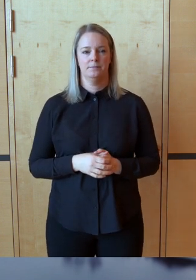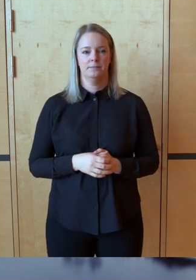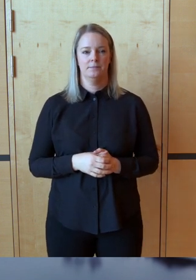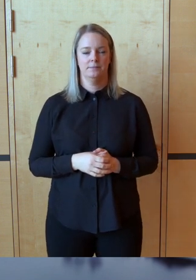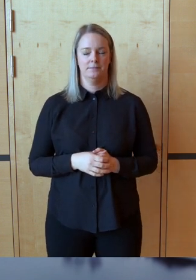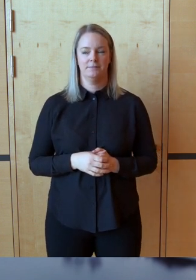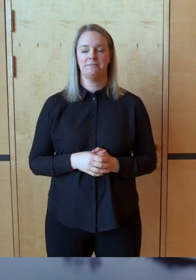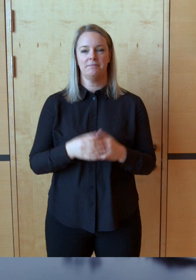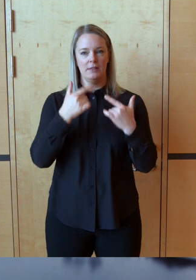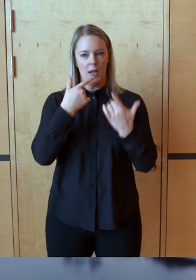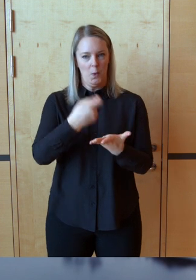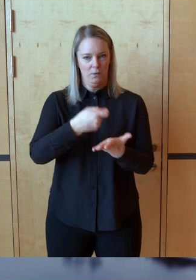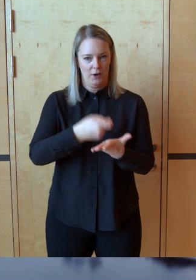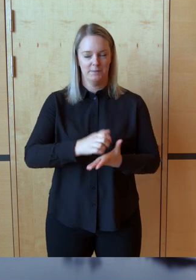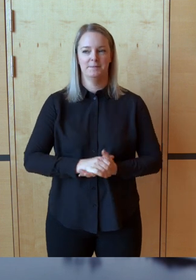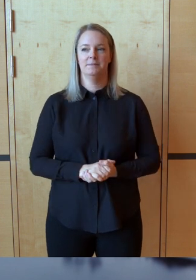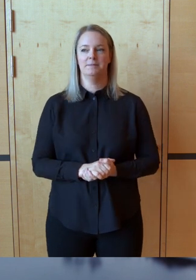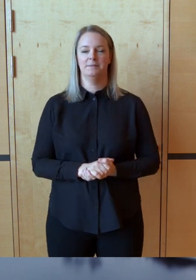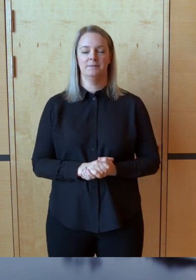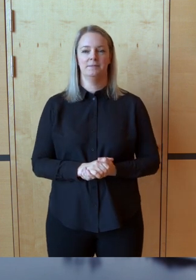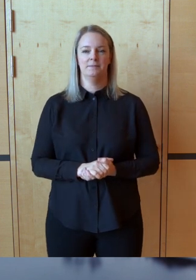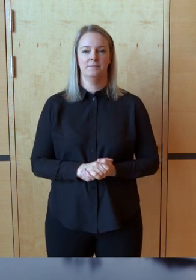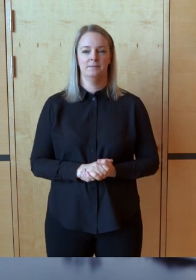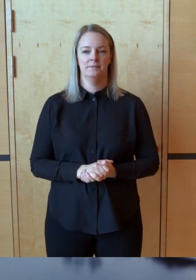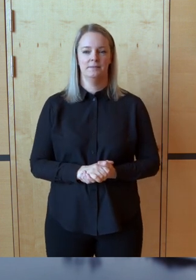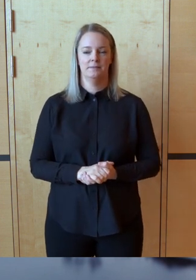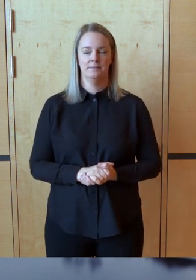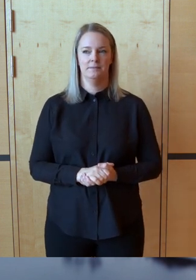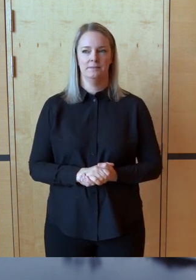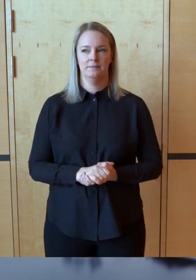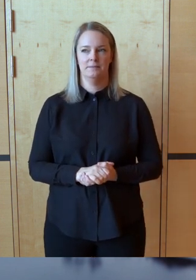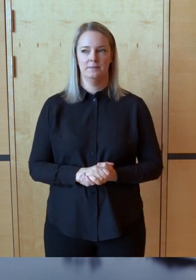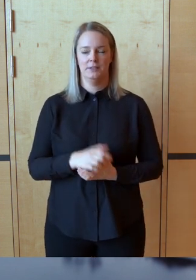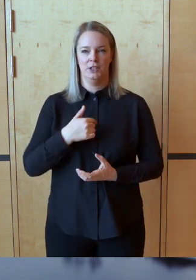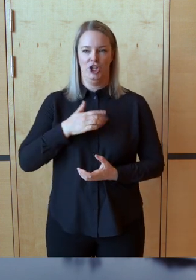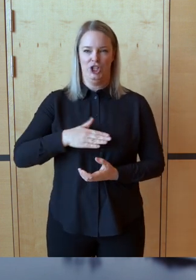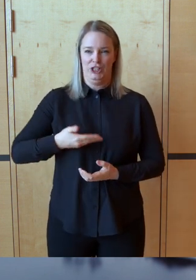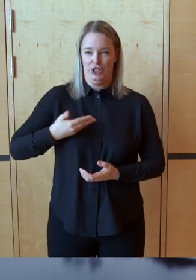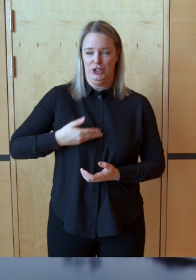Tack ordförande jag måste börja med att säga det Jag tycker synd om Peter Stensson som har fått